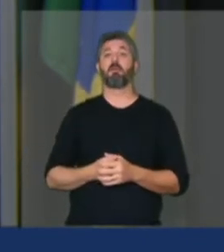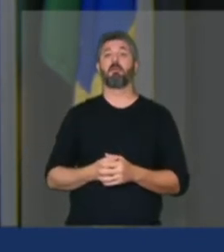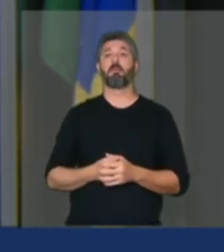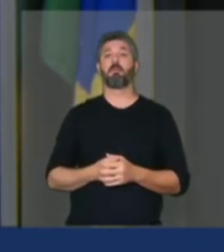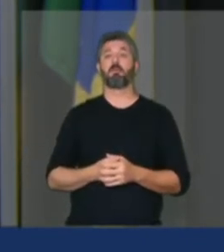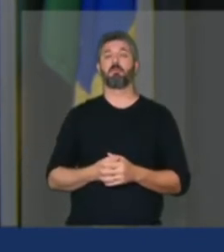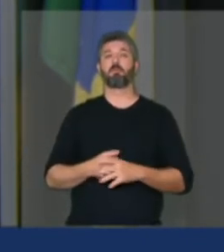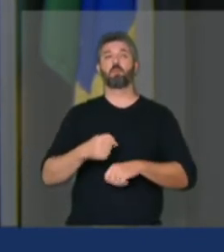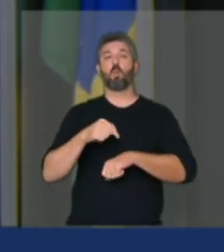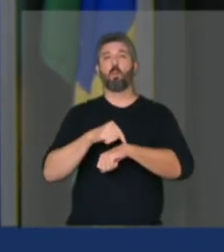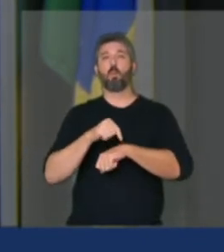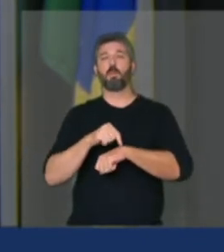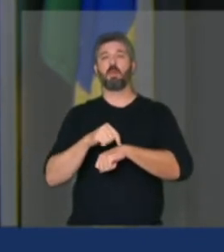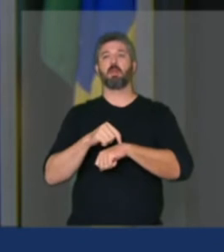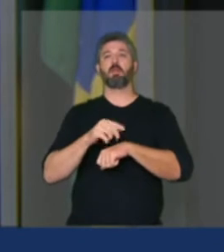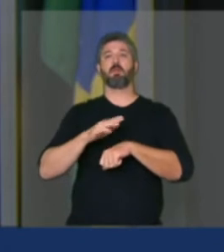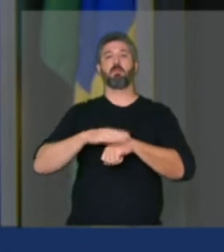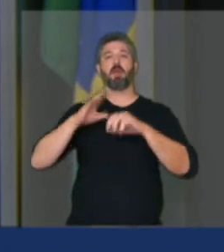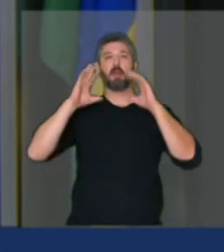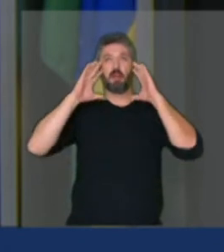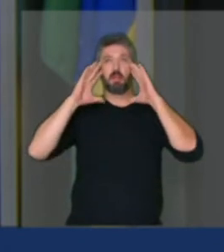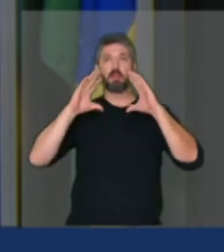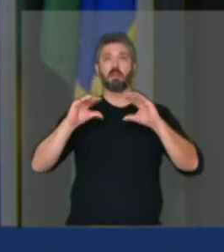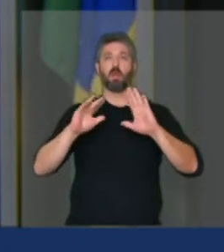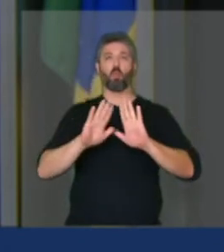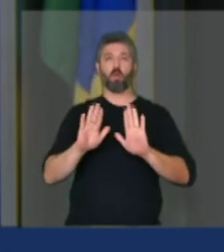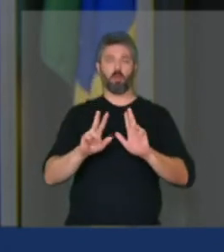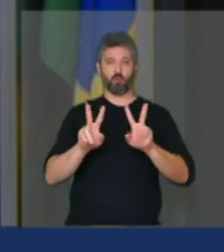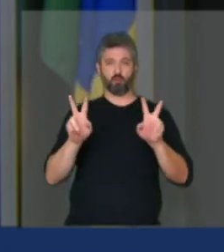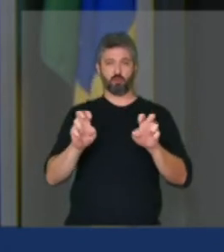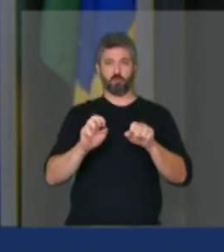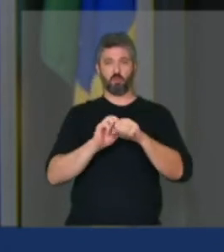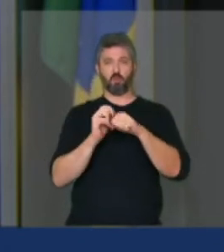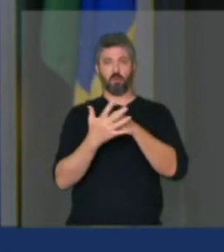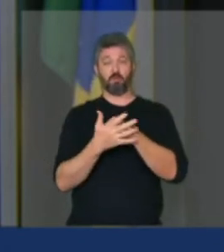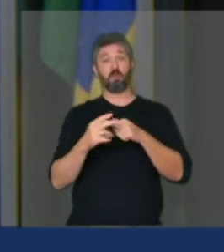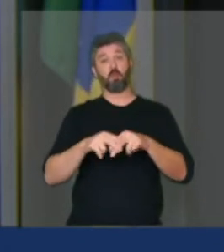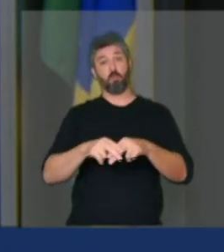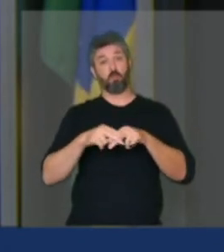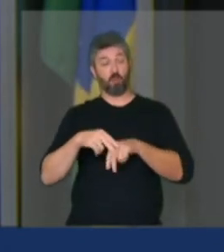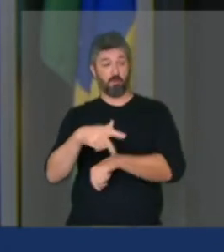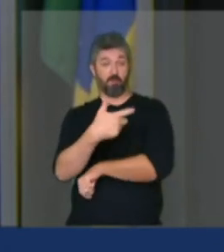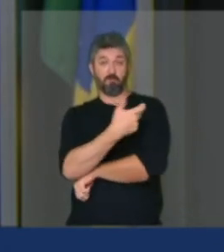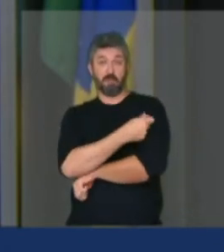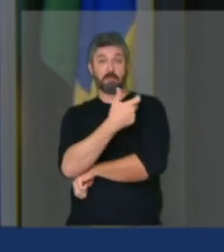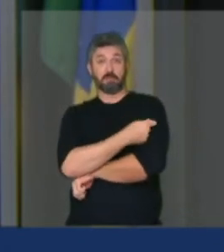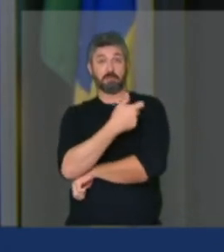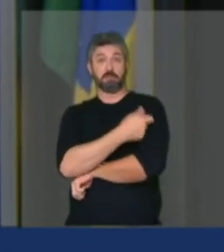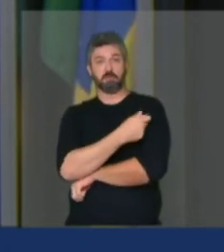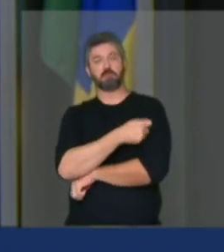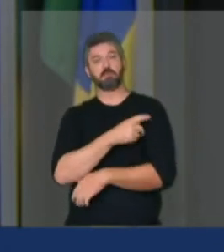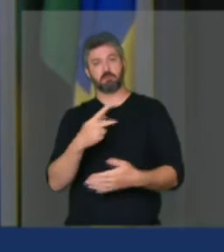DOS DEPUTADOS NO MOMENTO MAIS TRANQUILO EM RELAÇÃO É PANDEMIA, MUITO POR CONTA DA VACINAÇÃO QUE OCORREU NO NOSSO PAÍS. E, OBVIAMENTE,